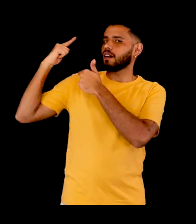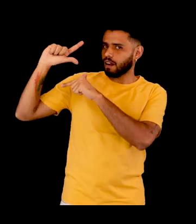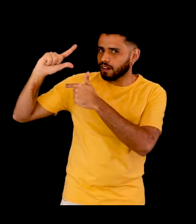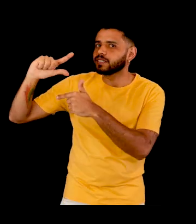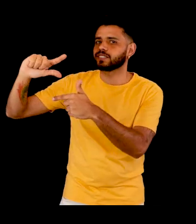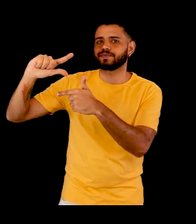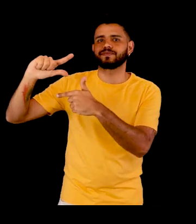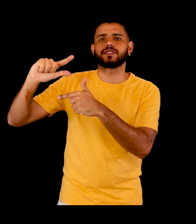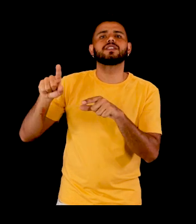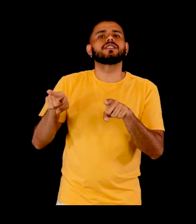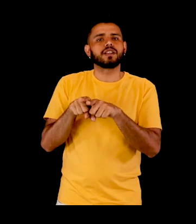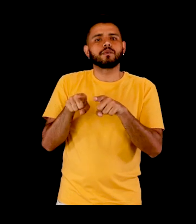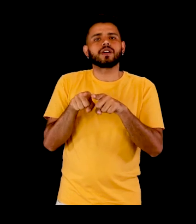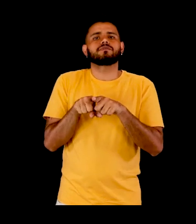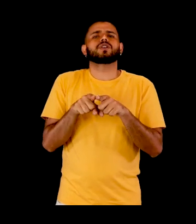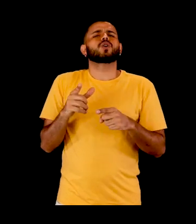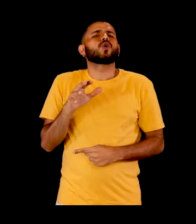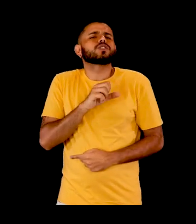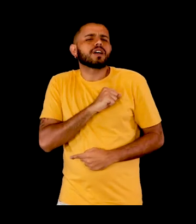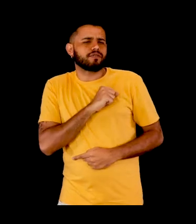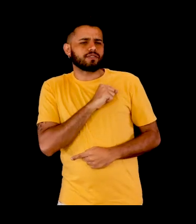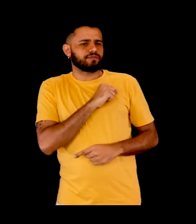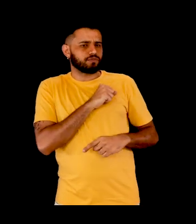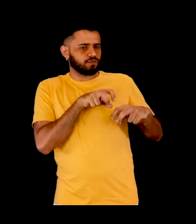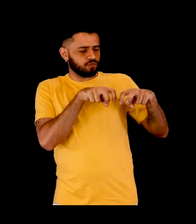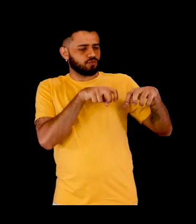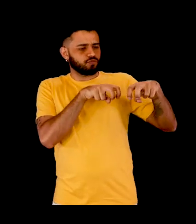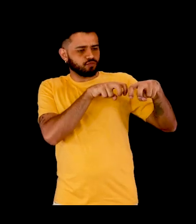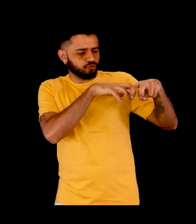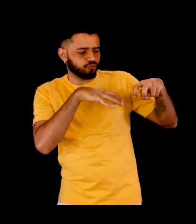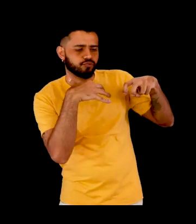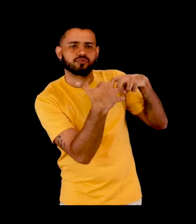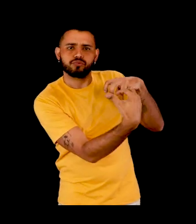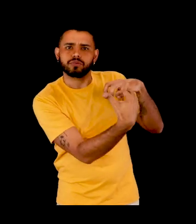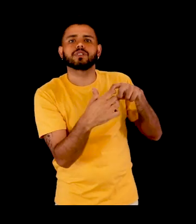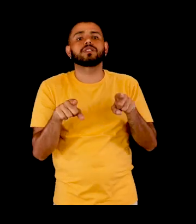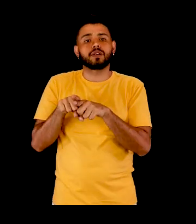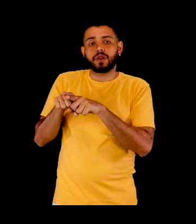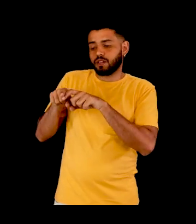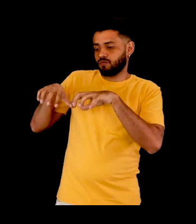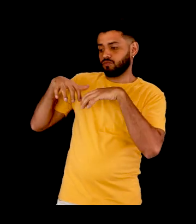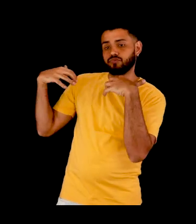gostava de concertos, gostava das sinfonias de Beethoven